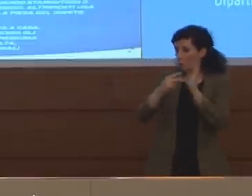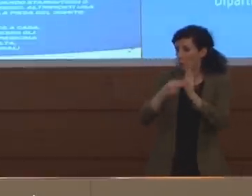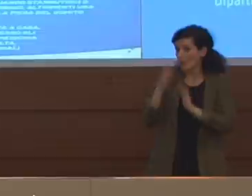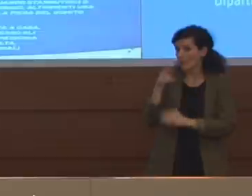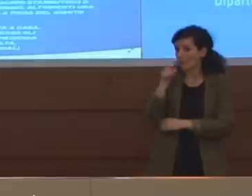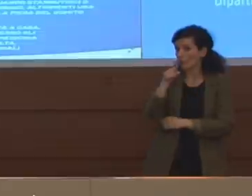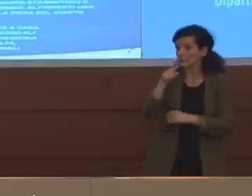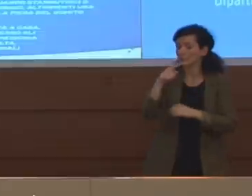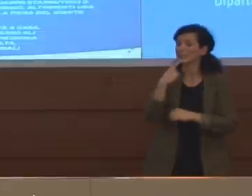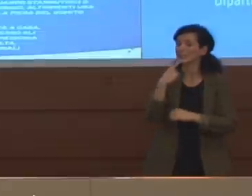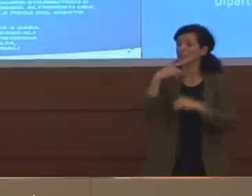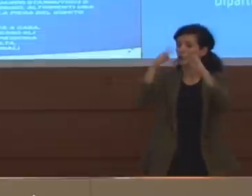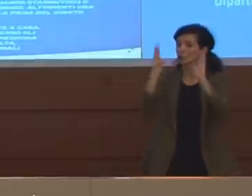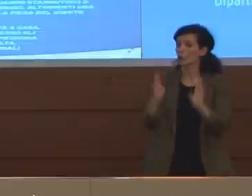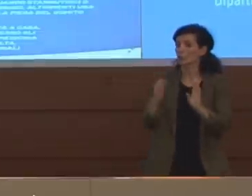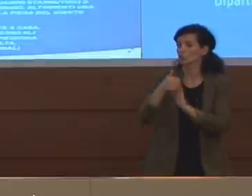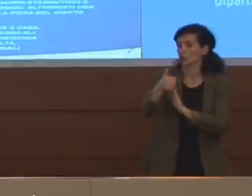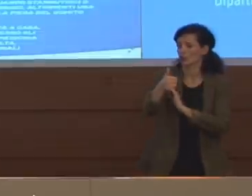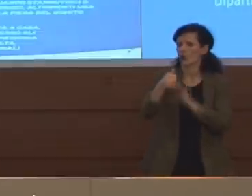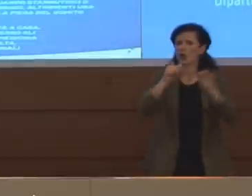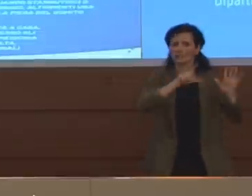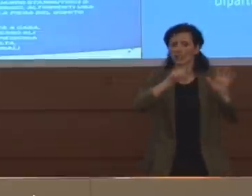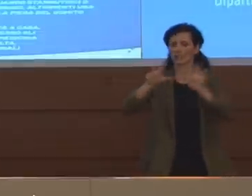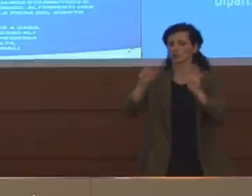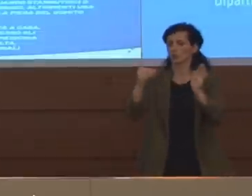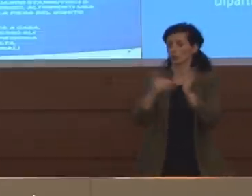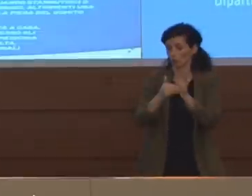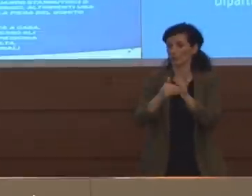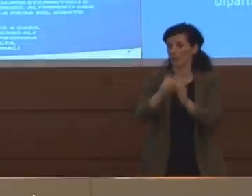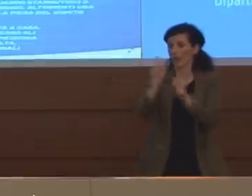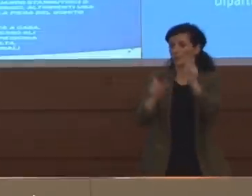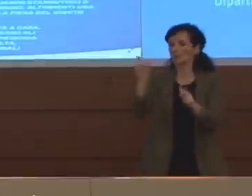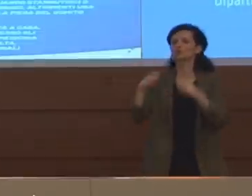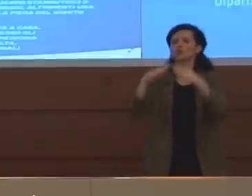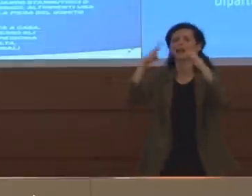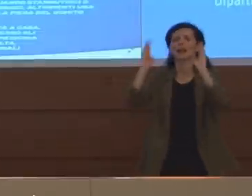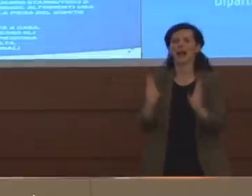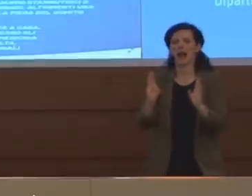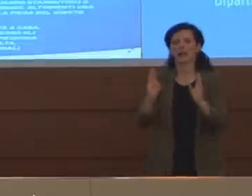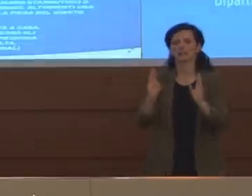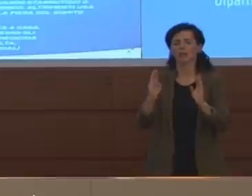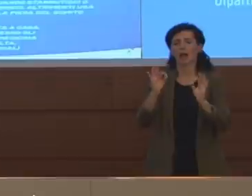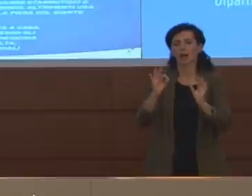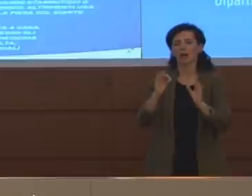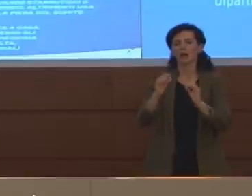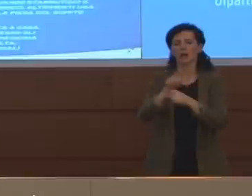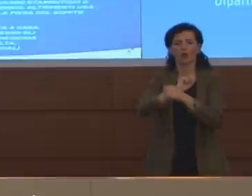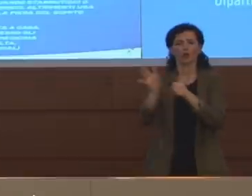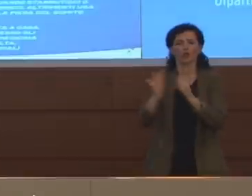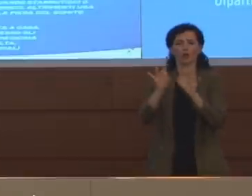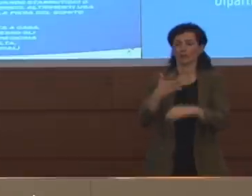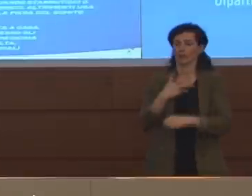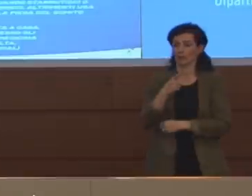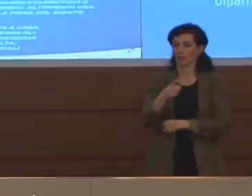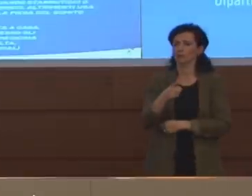Abbiamo 78.000 persone a casa che sono di fatto positive. Oggi il Professor Paolo Branchini, Istituo Nazionale di Fisica Nucleare,